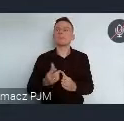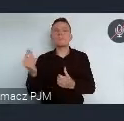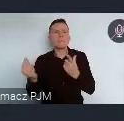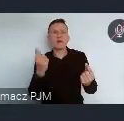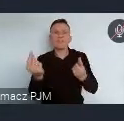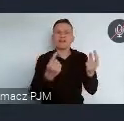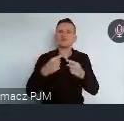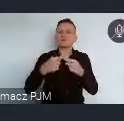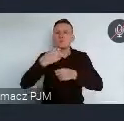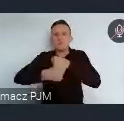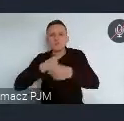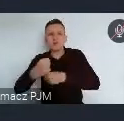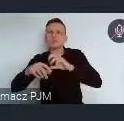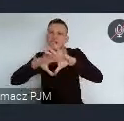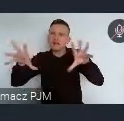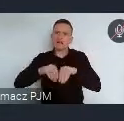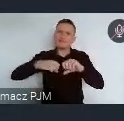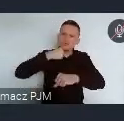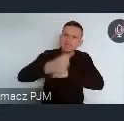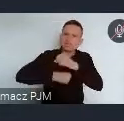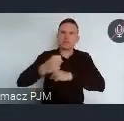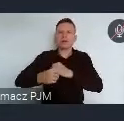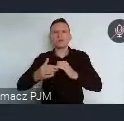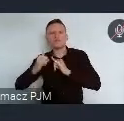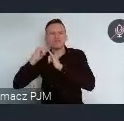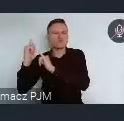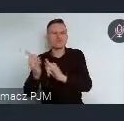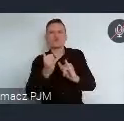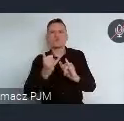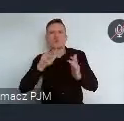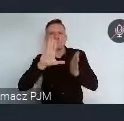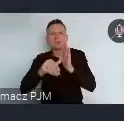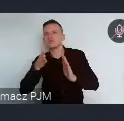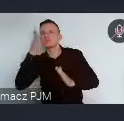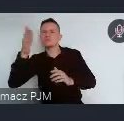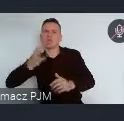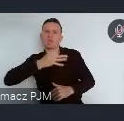wspólne działanie na rzecz przyszłości wszystkich nas.